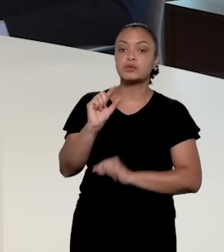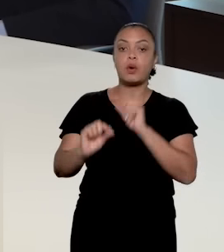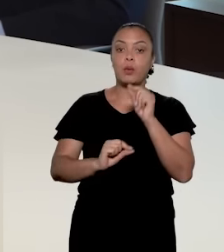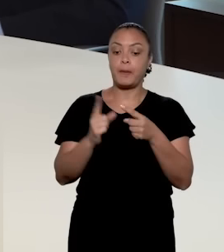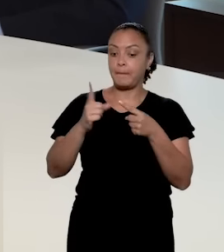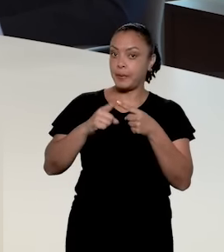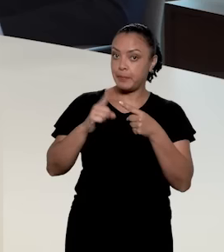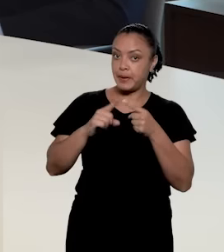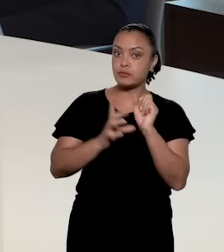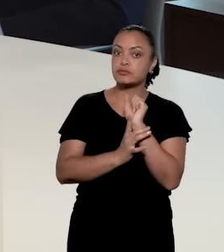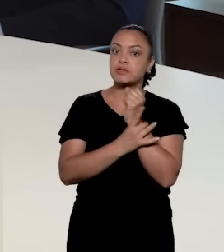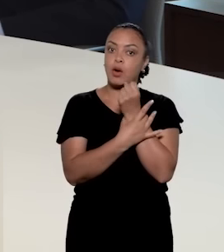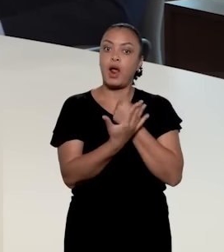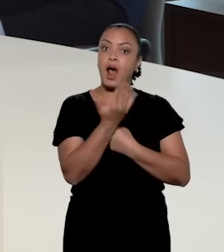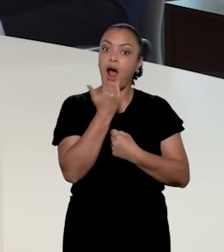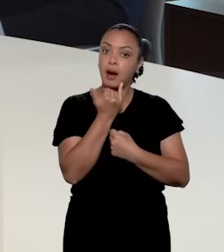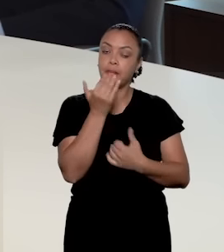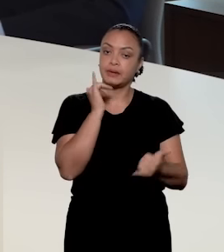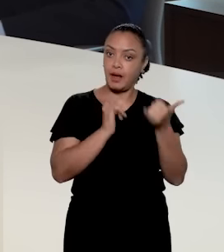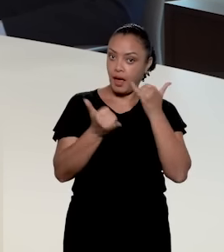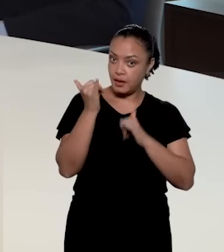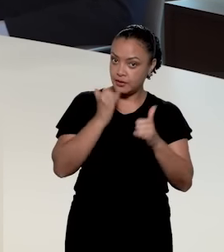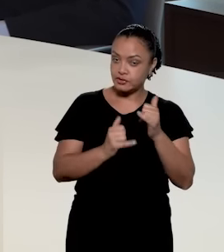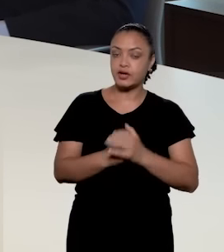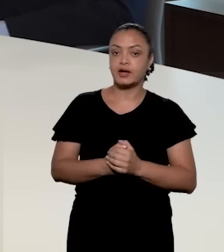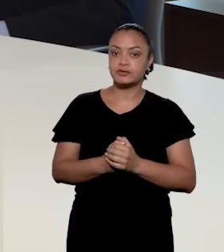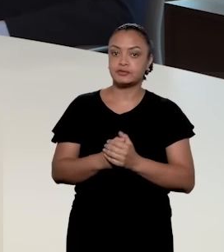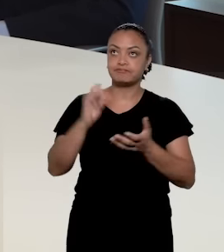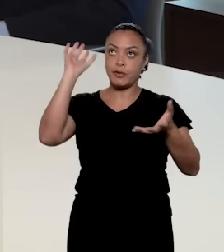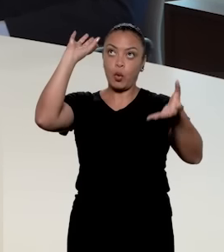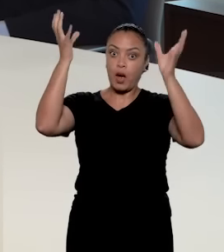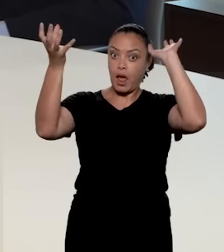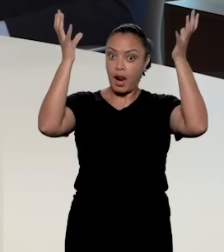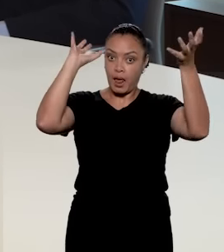primeiro, segurança alimentar e energética e as mudanças climáticas.